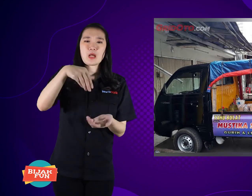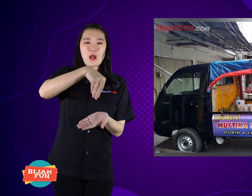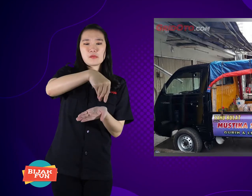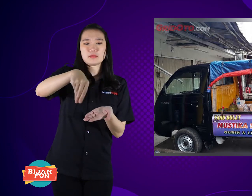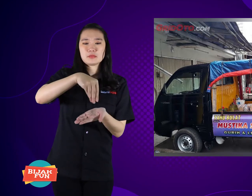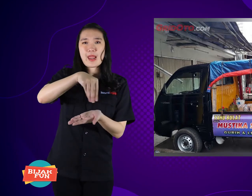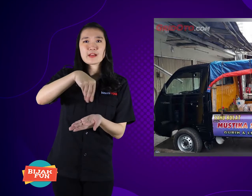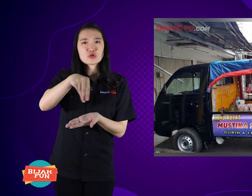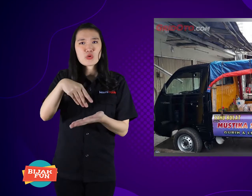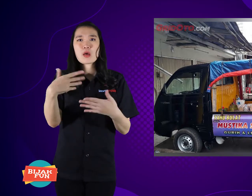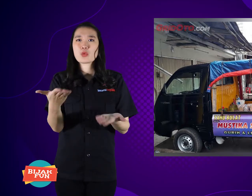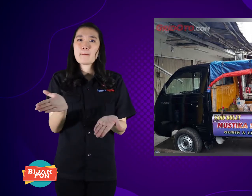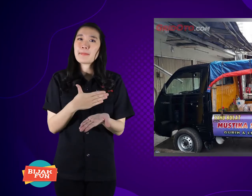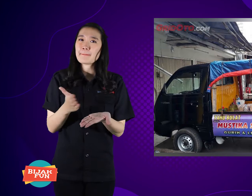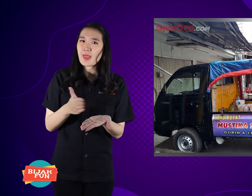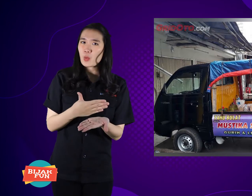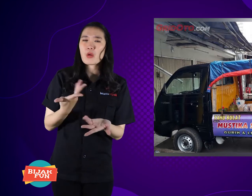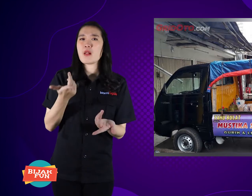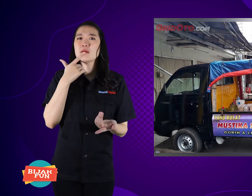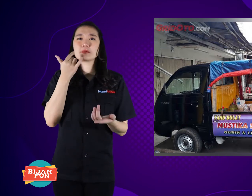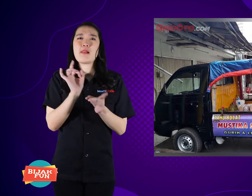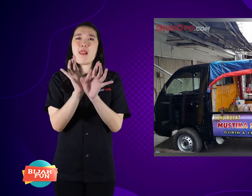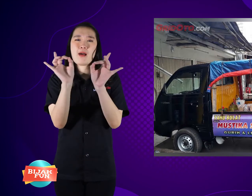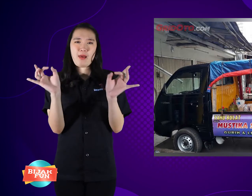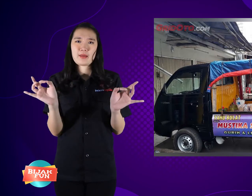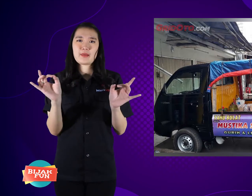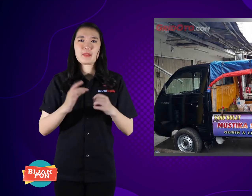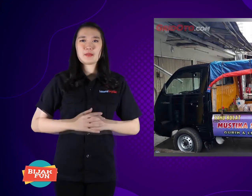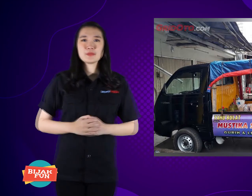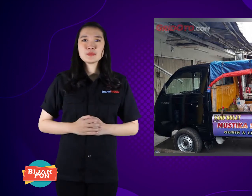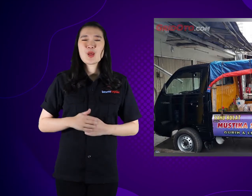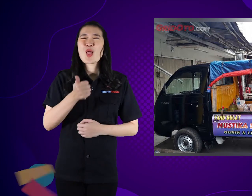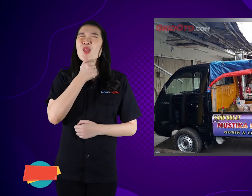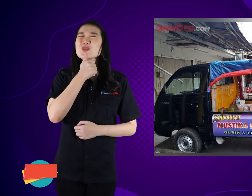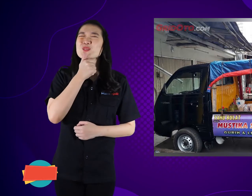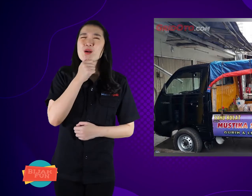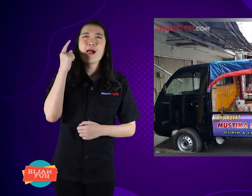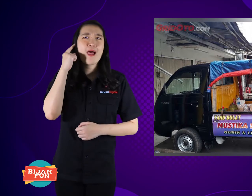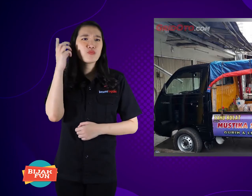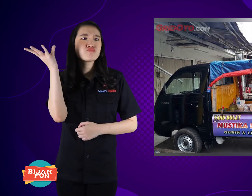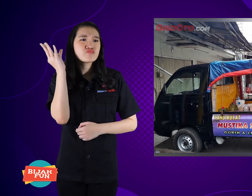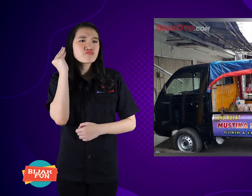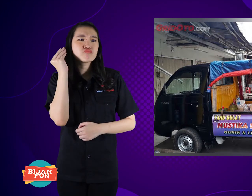seperti keju, BBQ, lain2 adalan 500 rupiah. Dijajakan dengan lagu lucu berbunyi